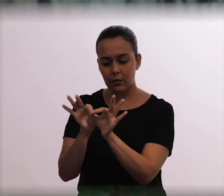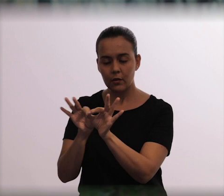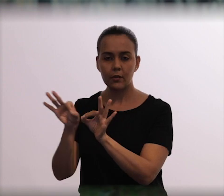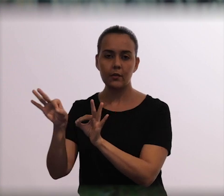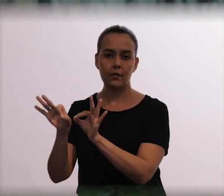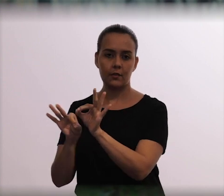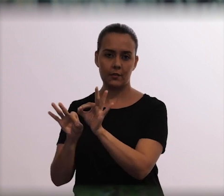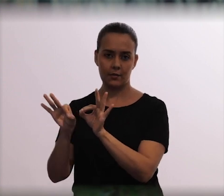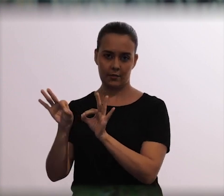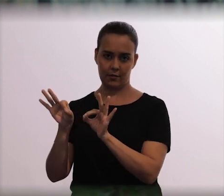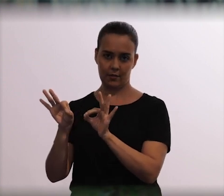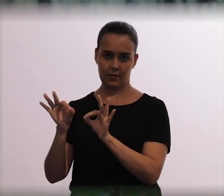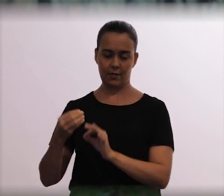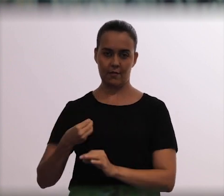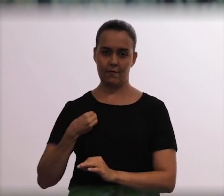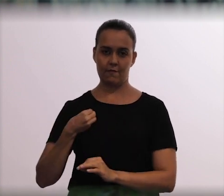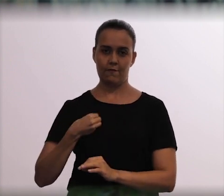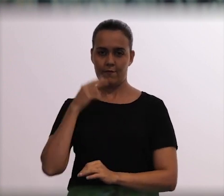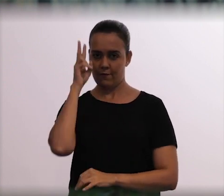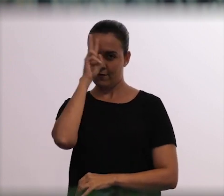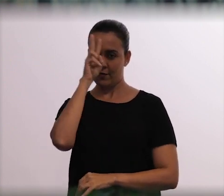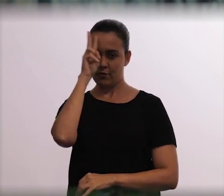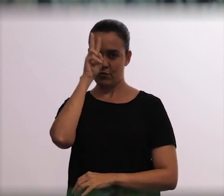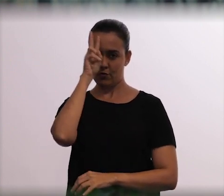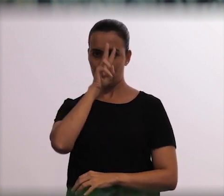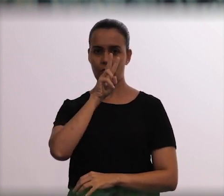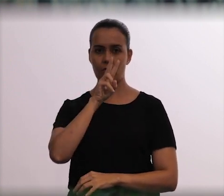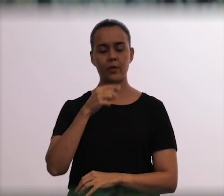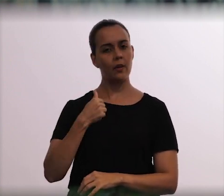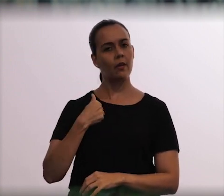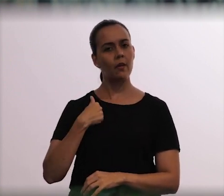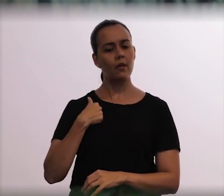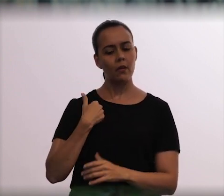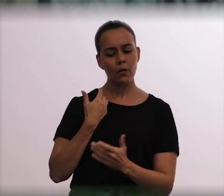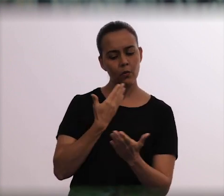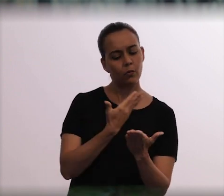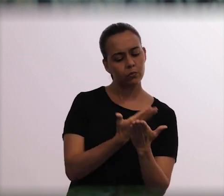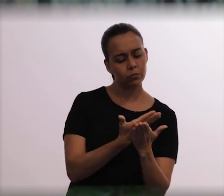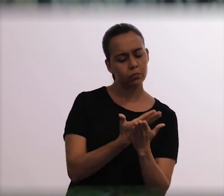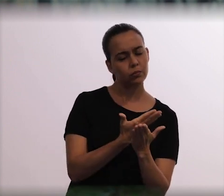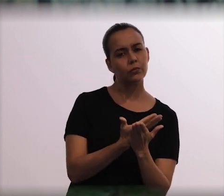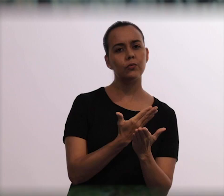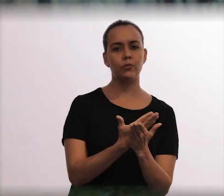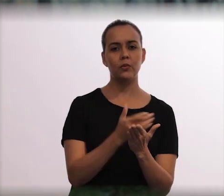E aí, quando eu trabalhei com esse conceito na tese, sujeitas e sujeitos periféricos, era um pouco uma geração